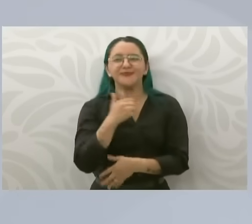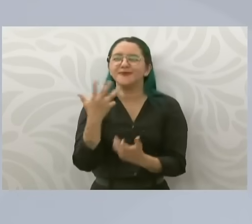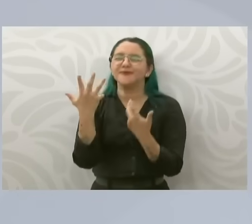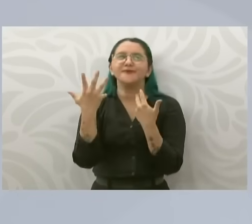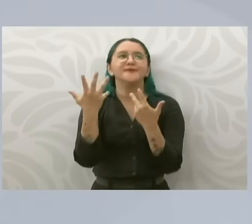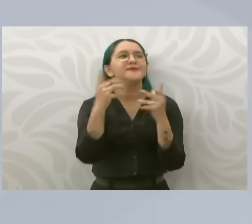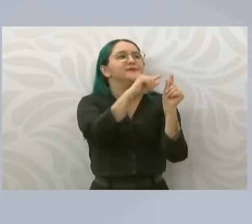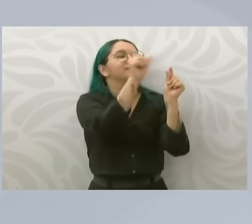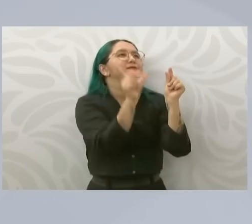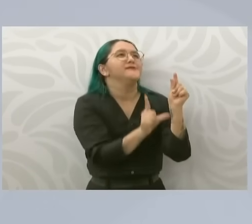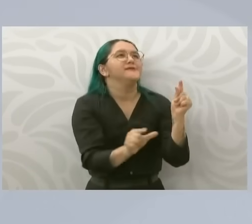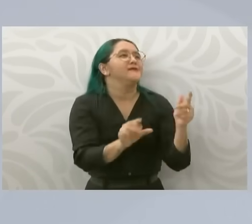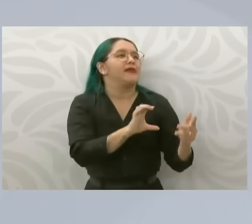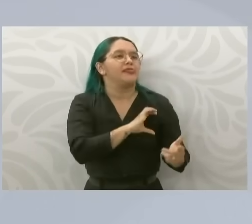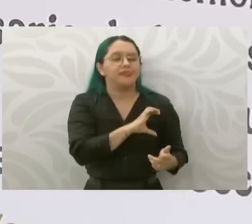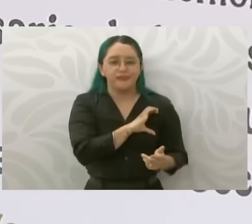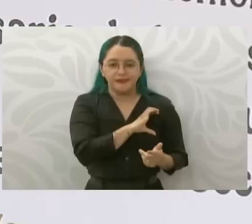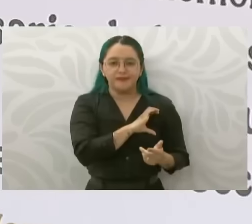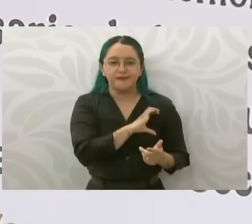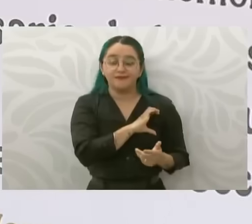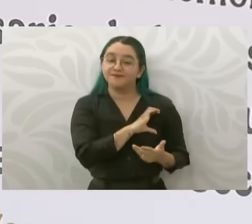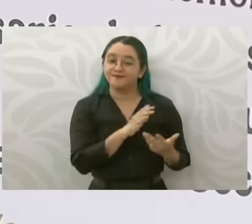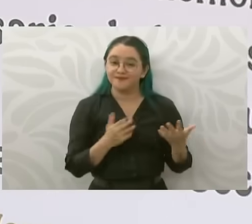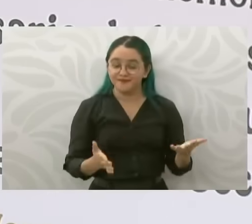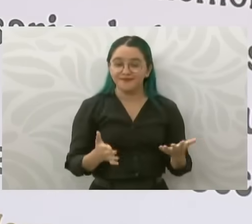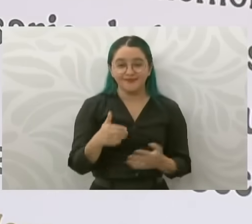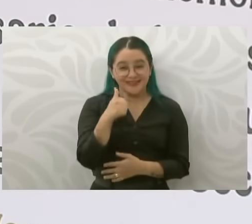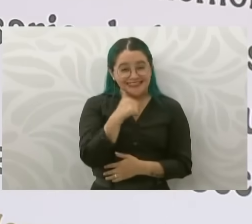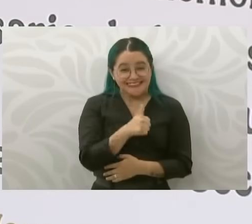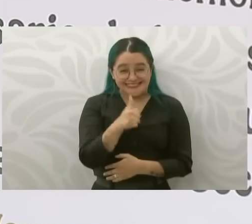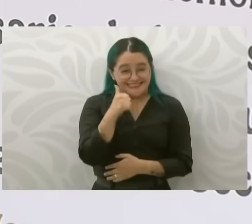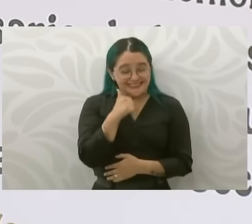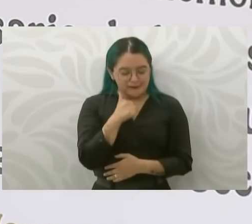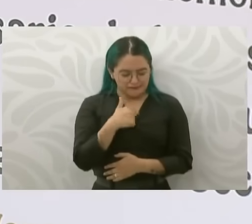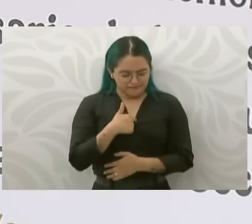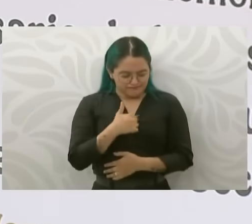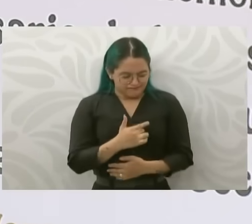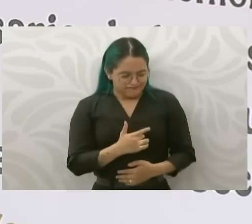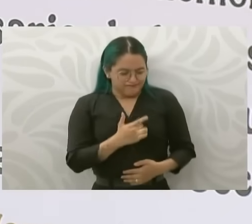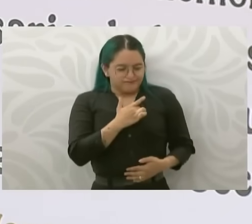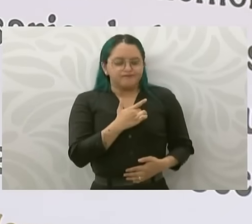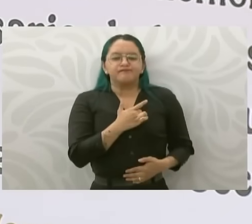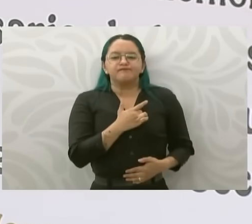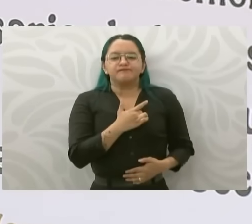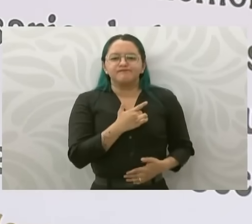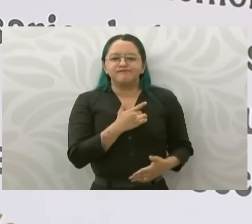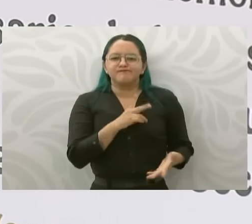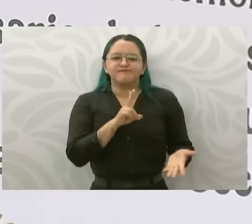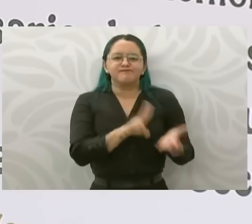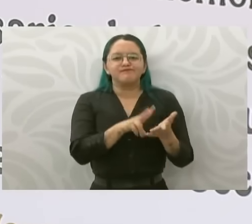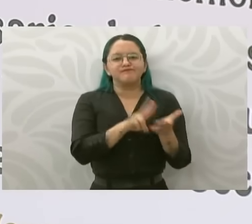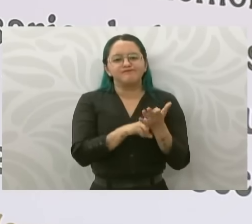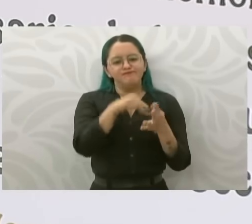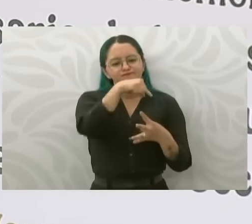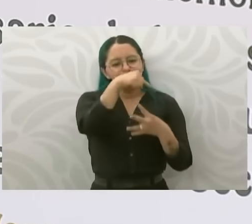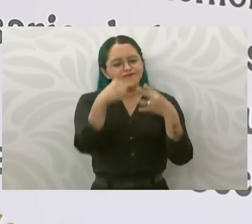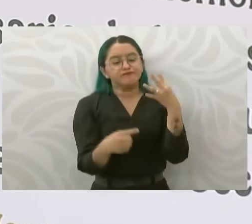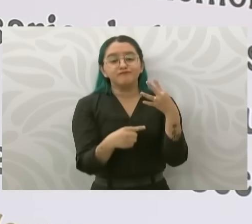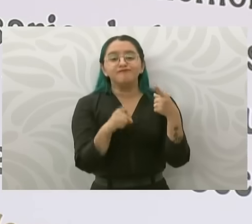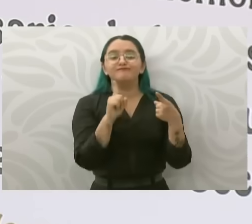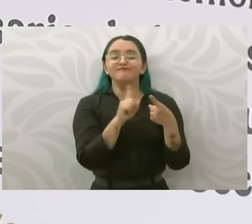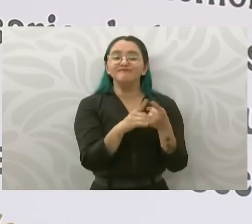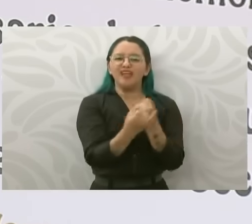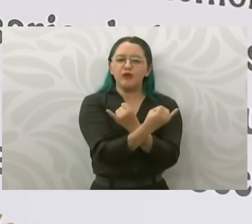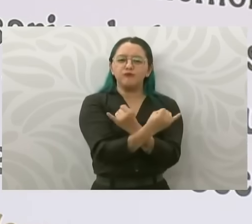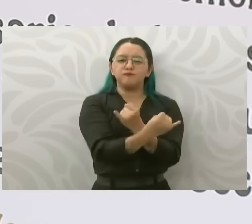nuestra actuación siempre tiene y tendrá como principios la soberanía y el interés supremo del